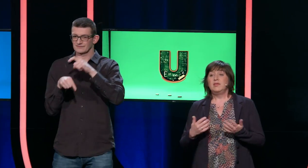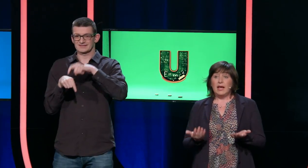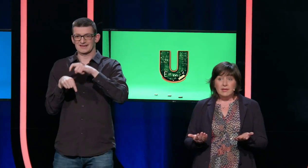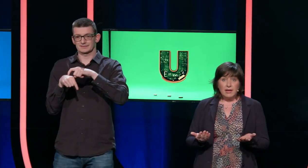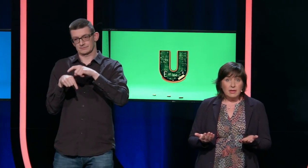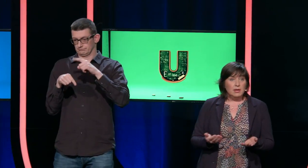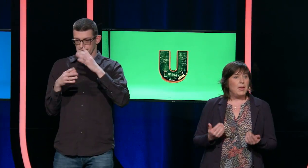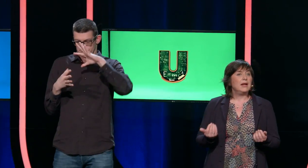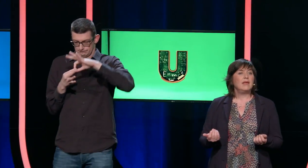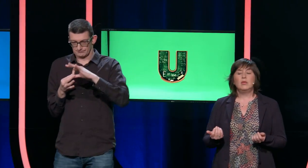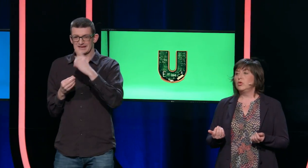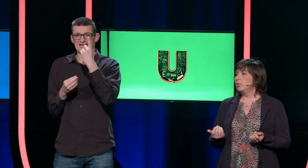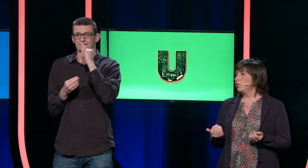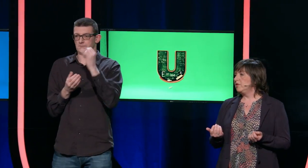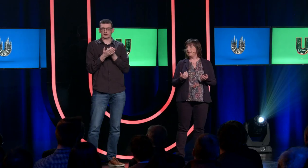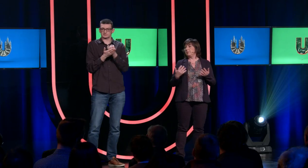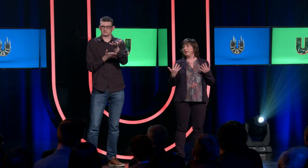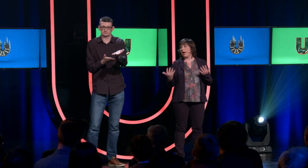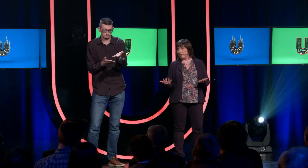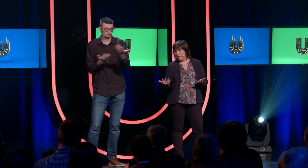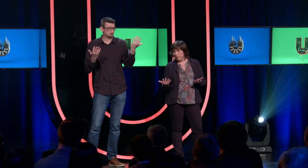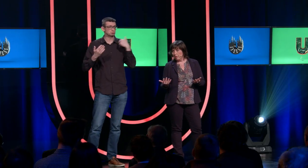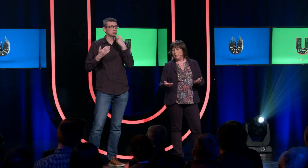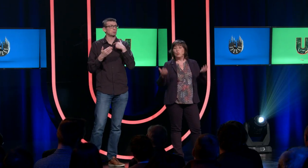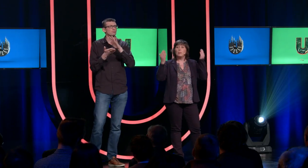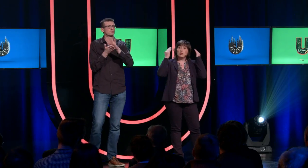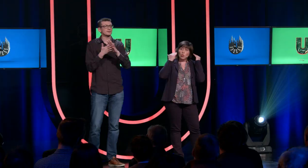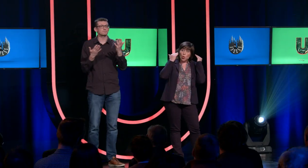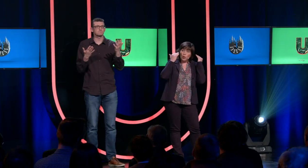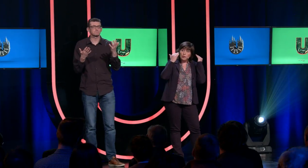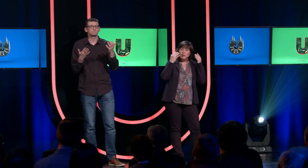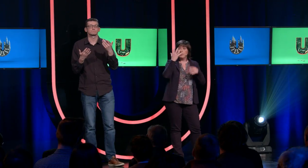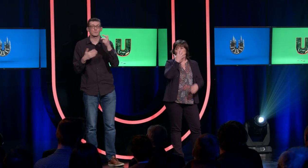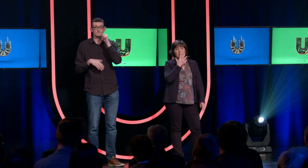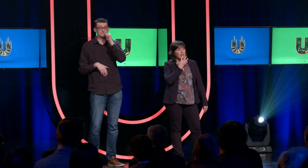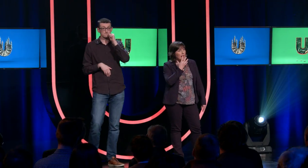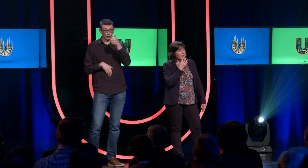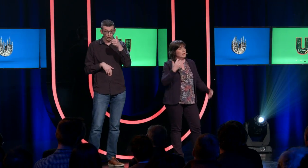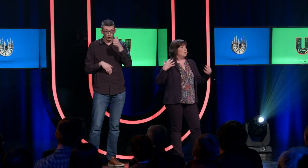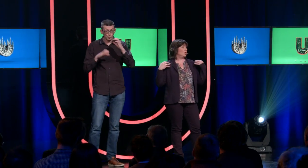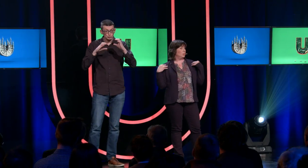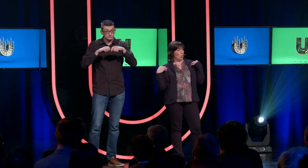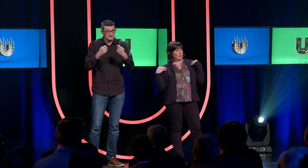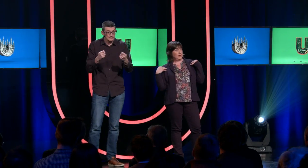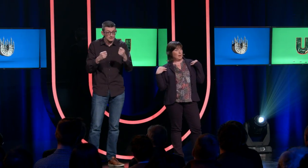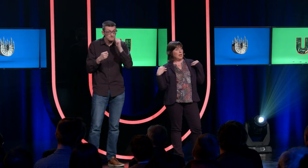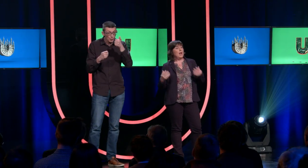We zeiden het al, gebarentalen worden geproduceerd met de handen, maar ook met het hoofd, het gelaat, met het bovenlichaam